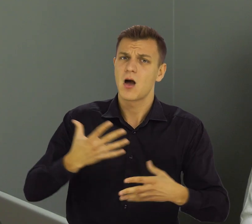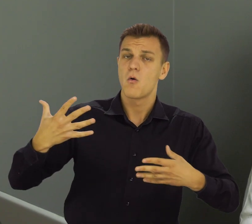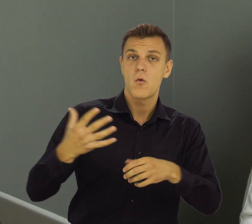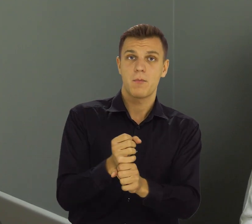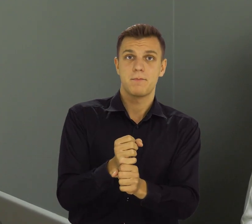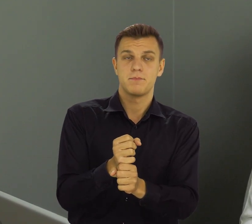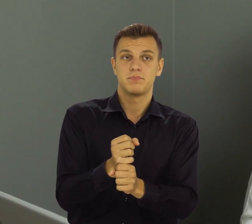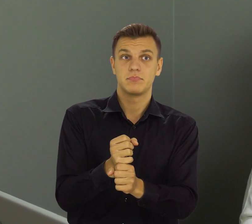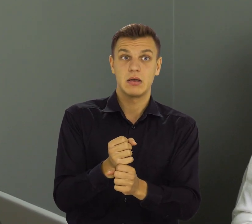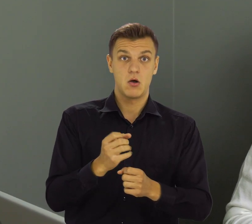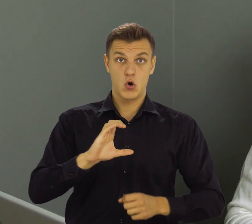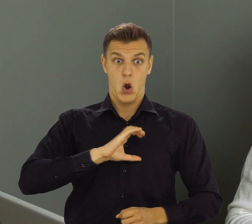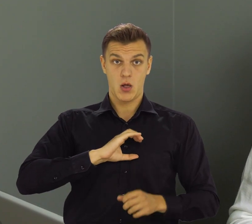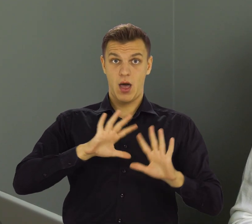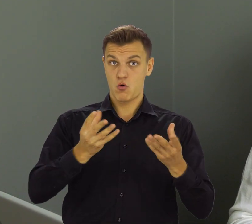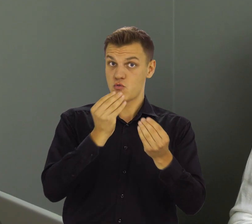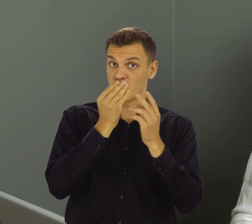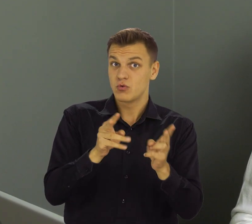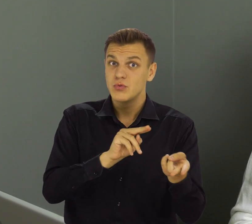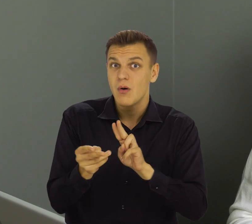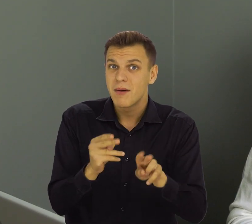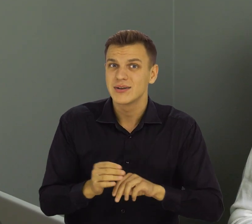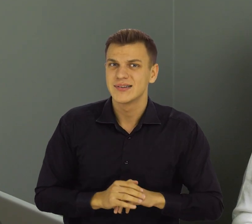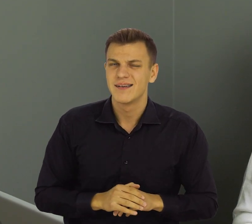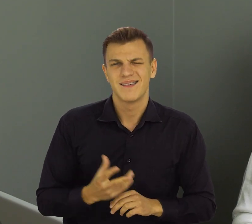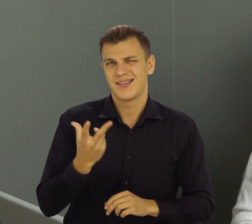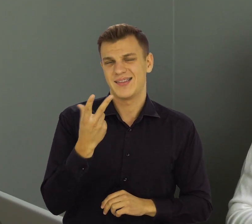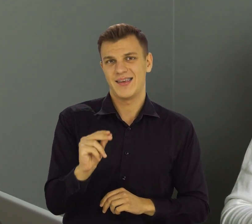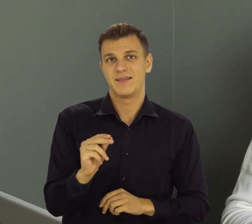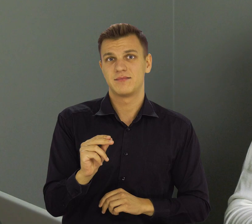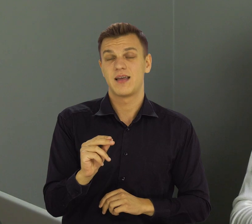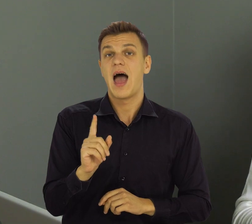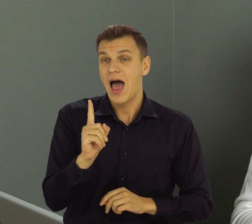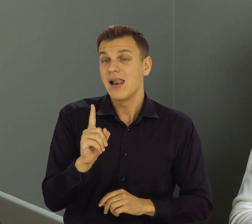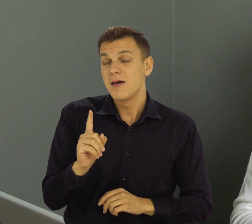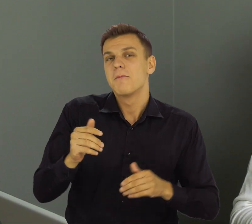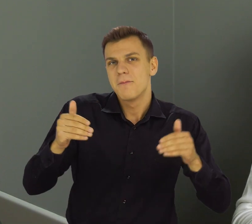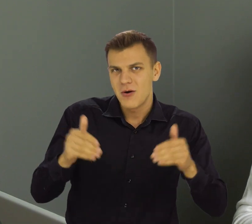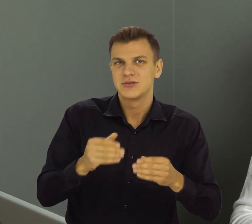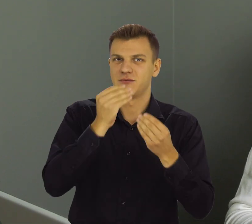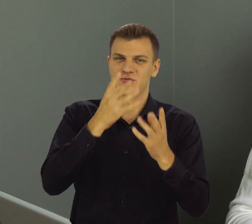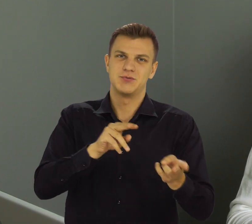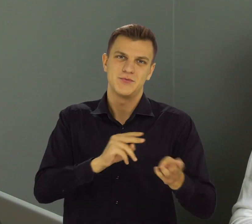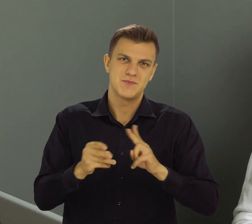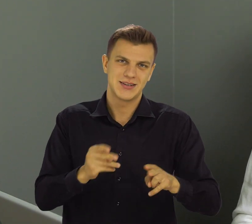nie, ale ma świetną bazę do tego, żeby nim być. Tutaj teraz moment na mały apel dla wszystkich niesłyszących.